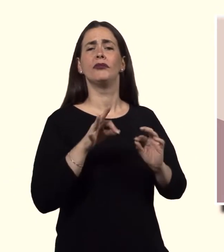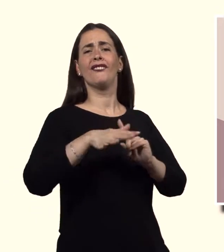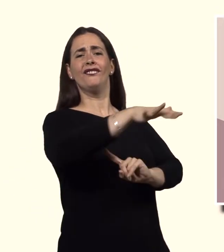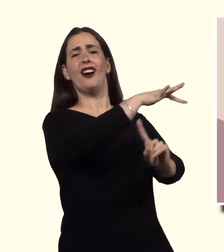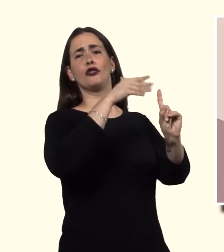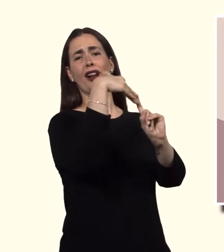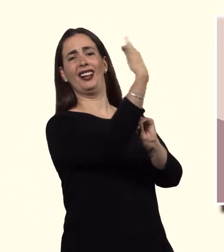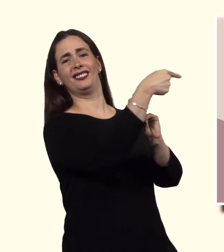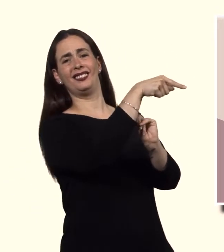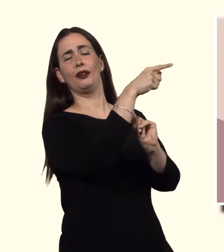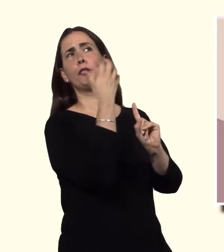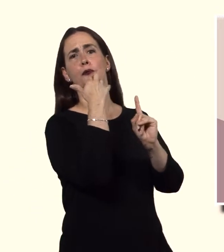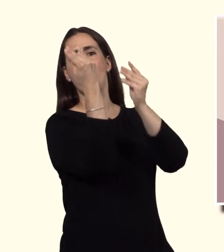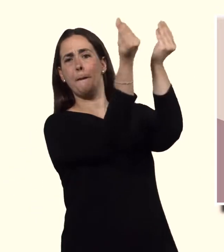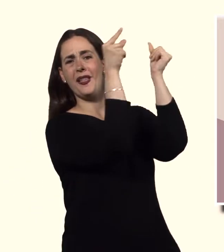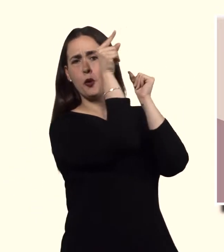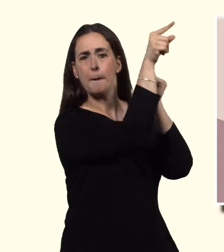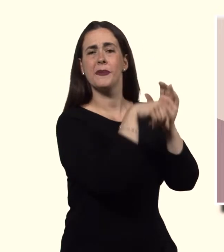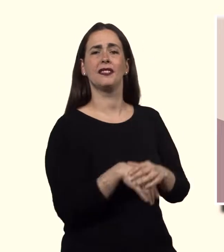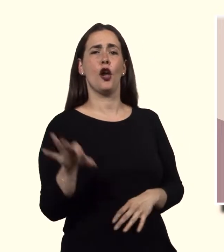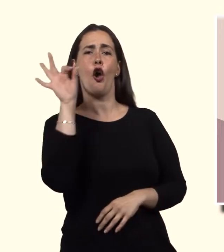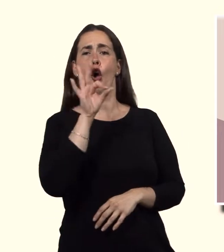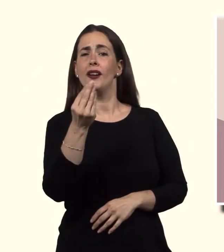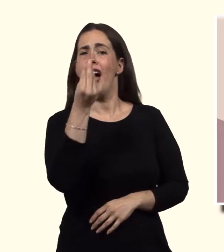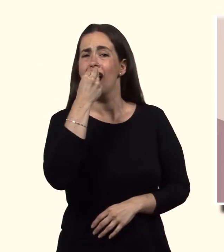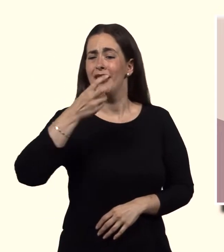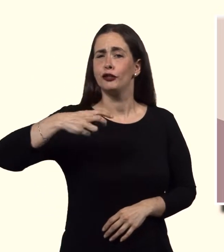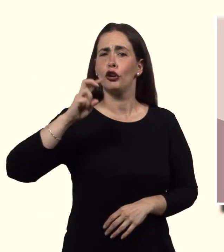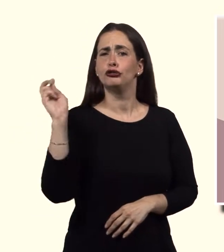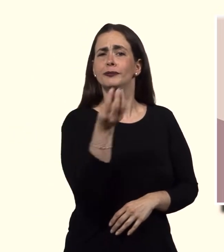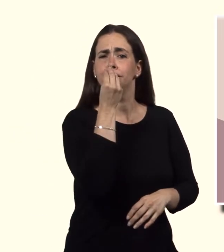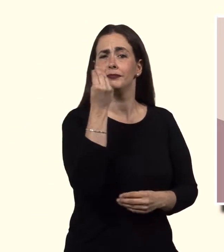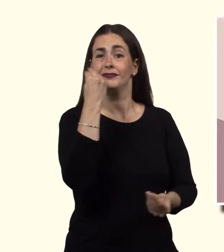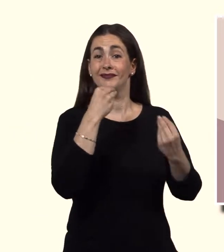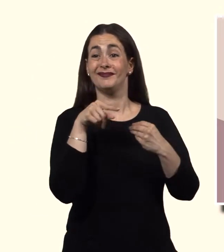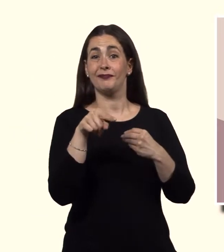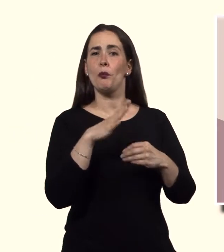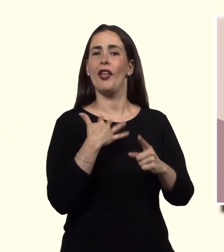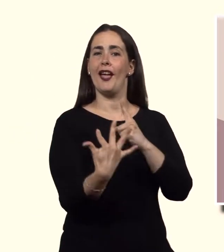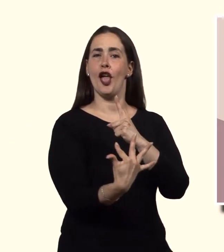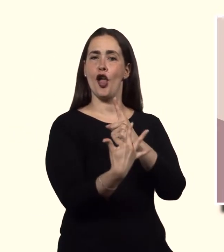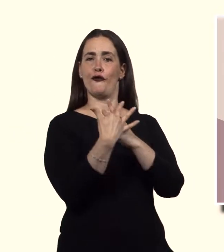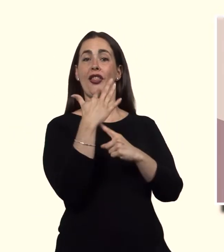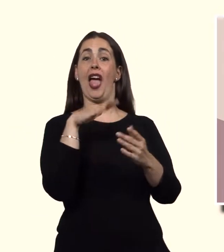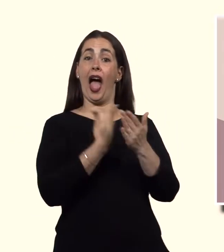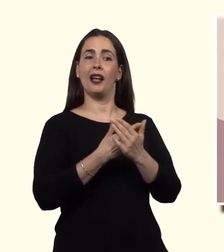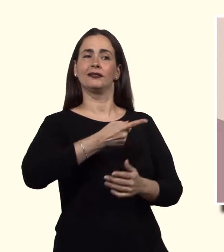Factors externs, com el medi ambient i els aliments que consumim, poden influir i fins i tot modificar les nostres condicions de vida.